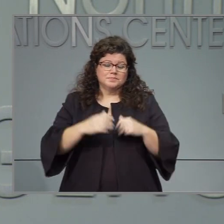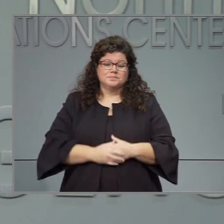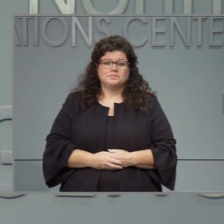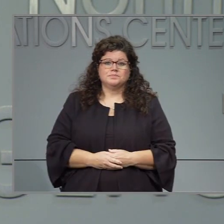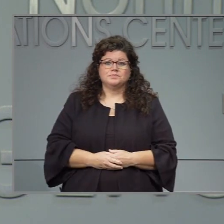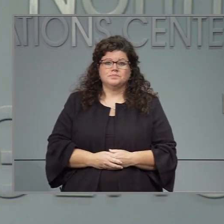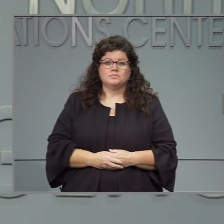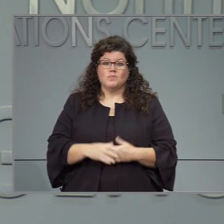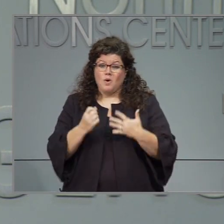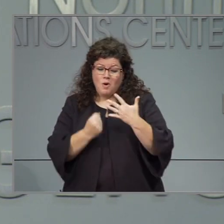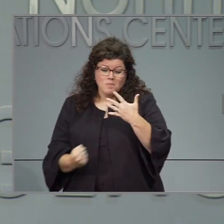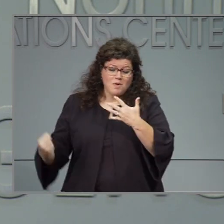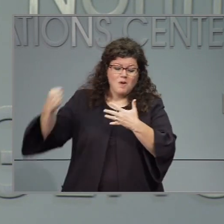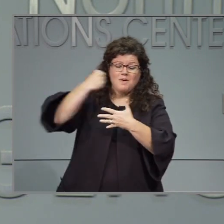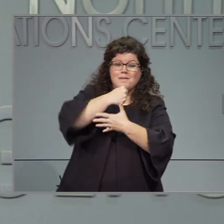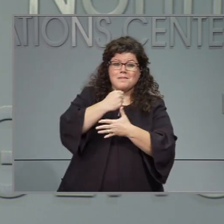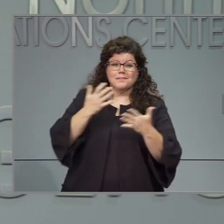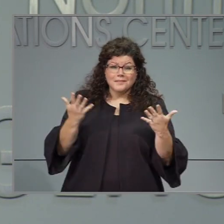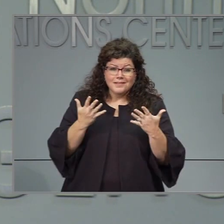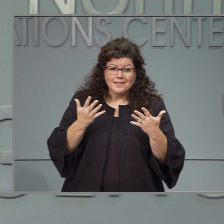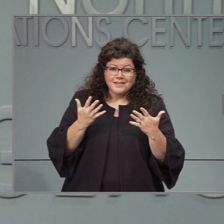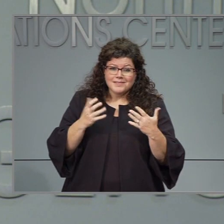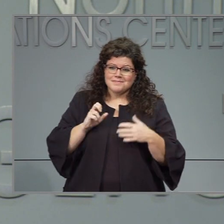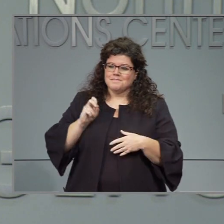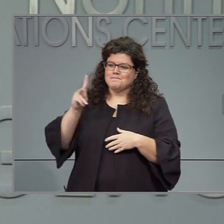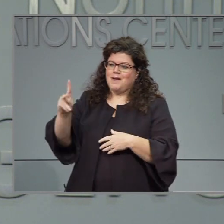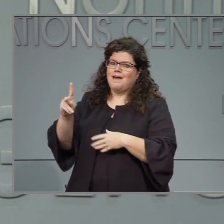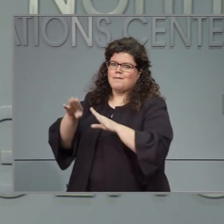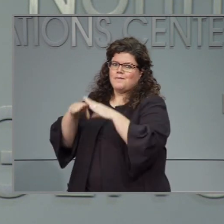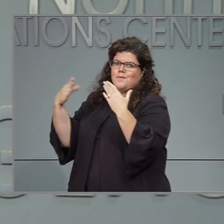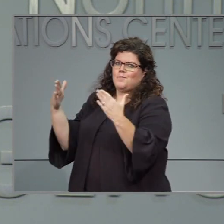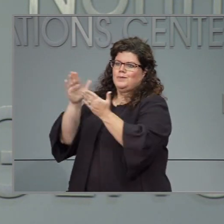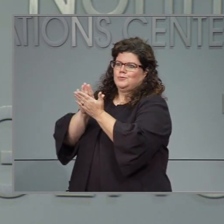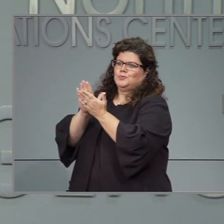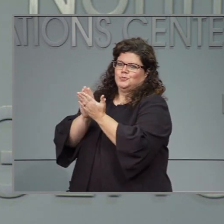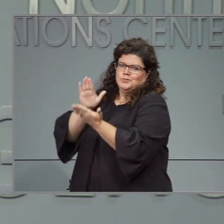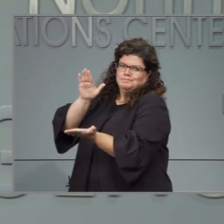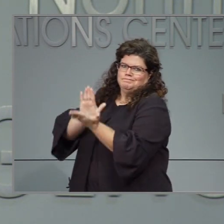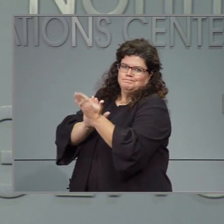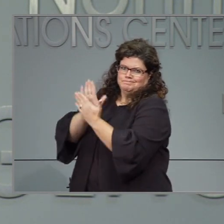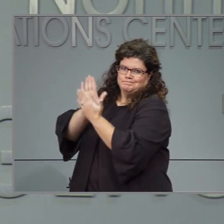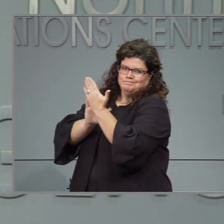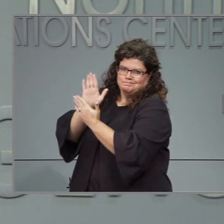nuestra prioridad continúa siendo que los niños regresen a las clases presenciales.